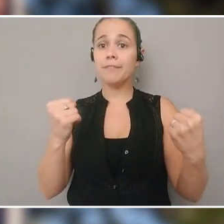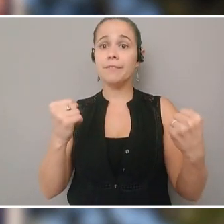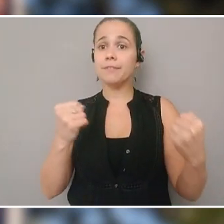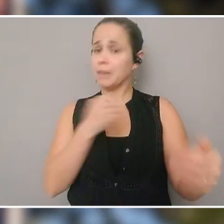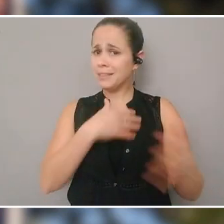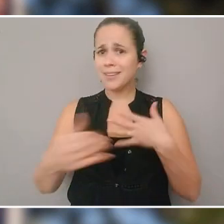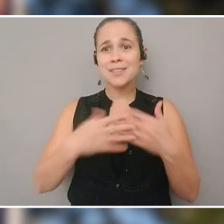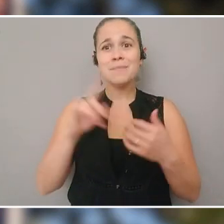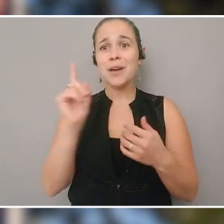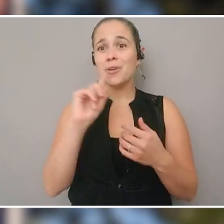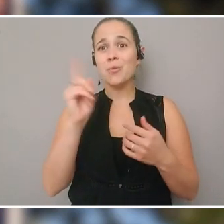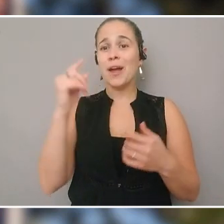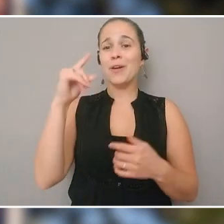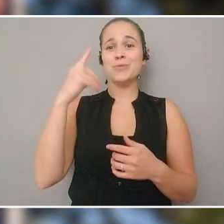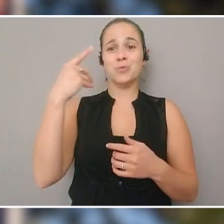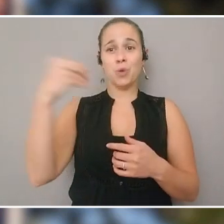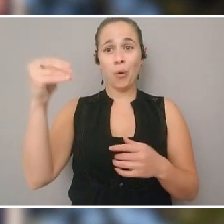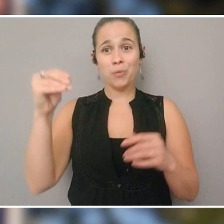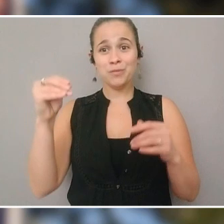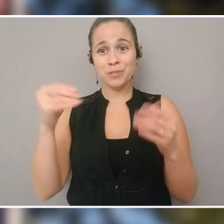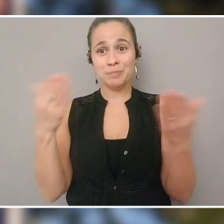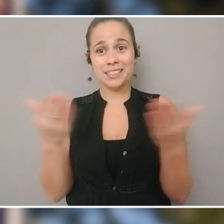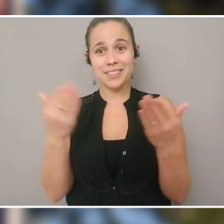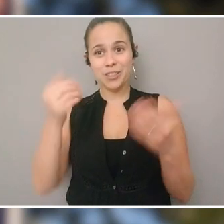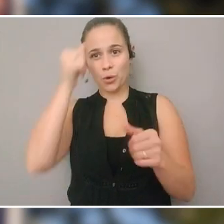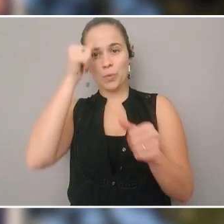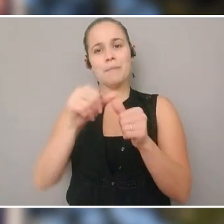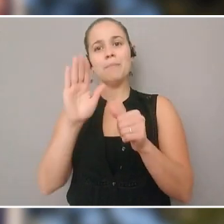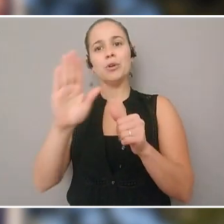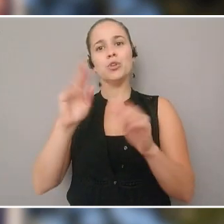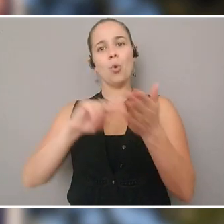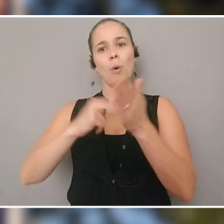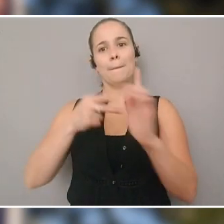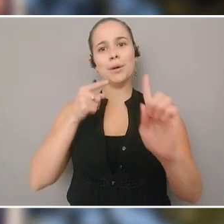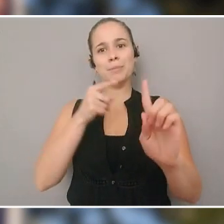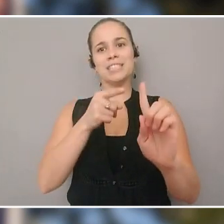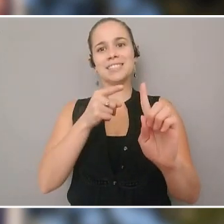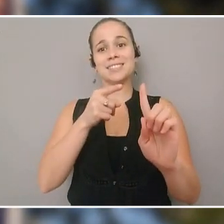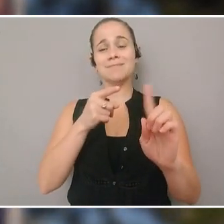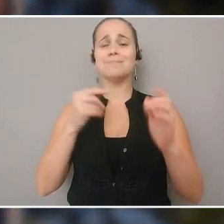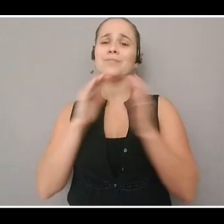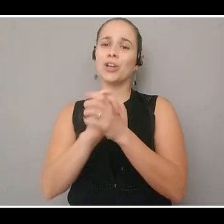Los viajes los llevan a recordar tu propósito.